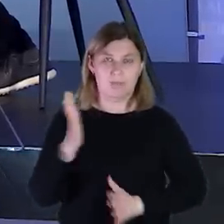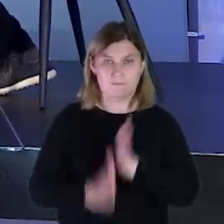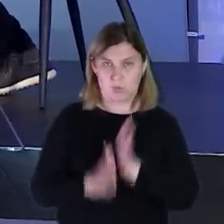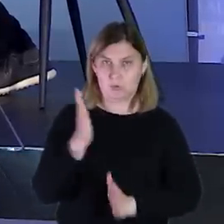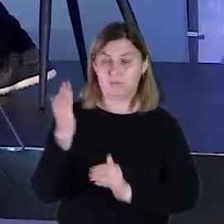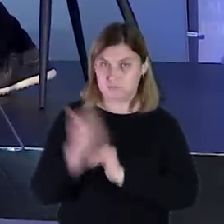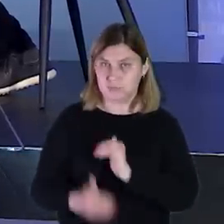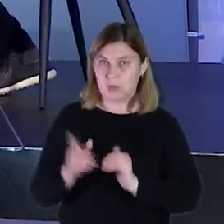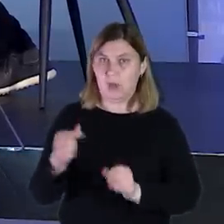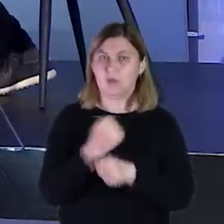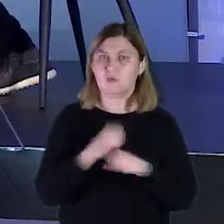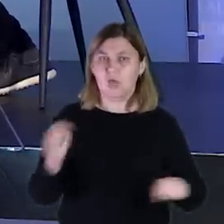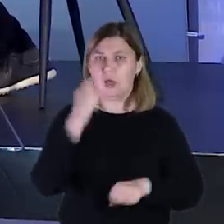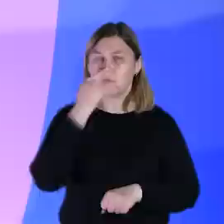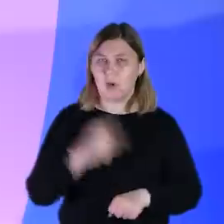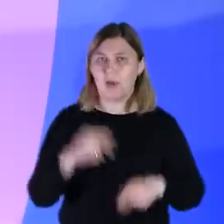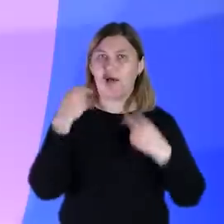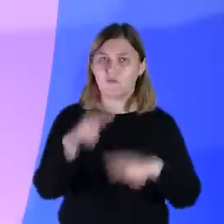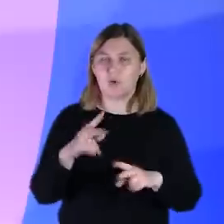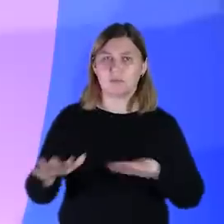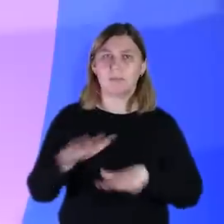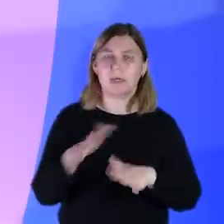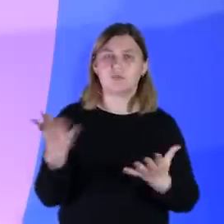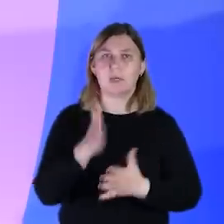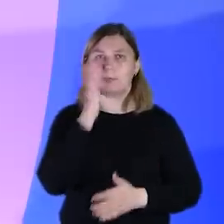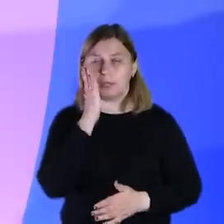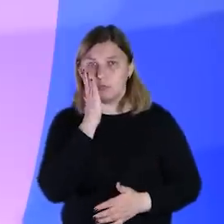Zostali zwolnieni nawet z sowieckiej niewoli, wrócili do miejscowości, w której mieszkali i po